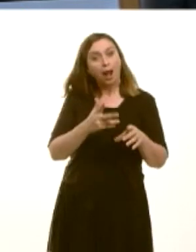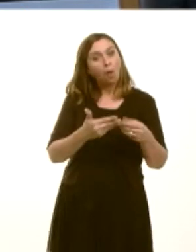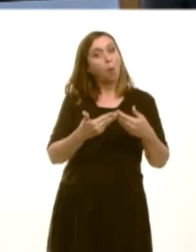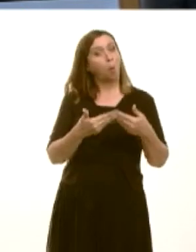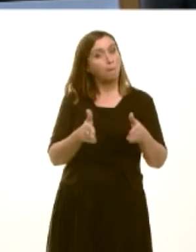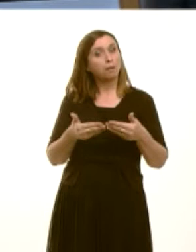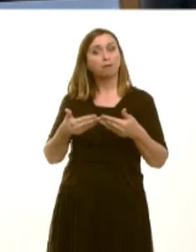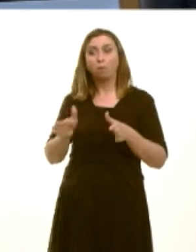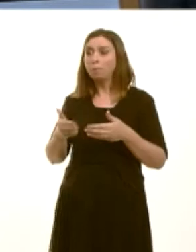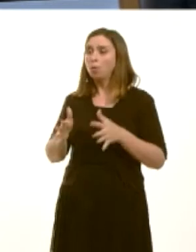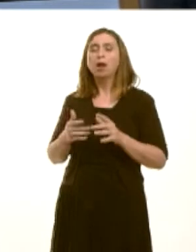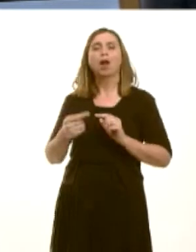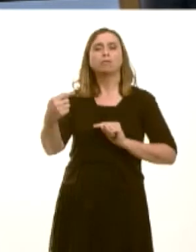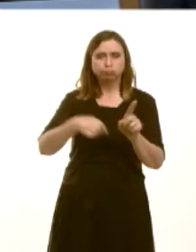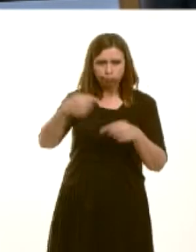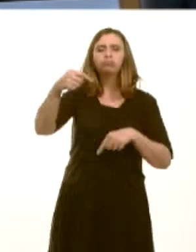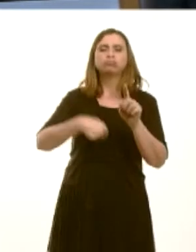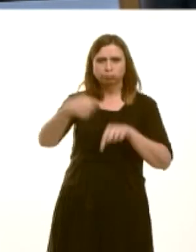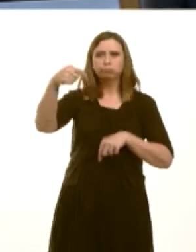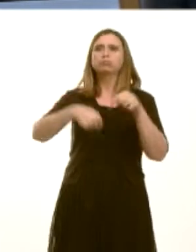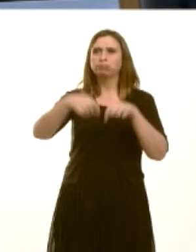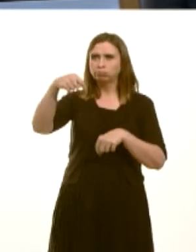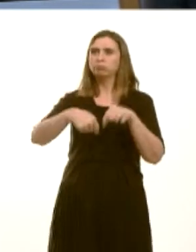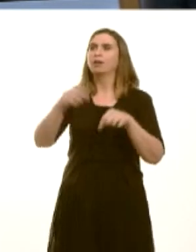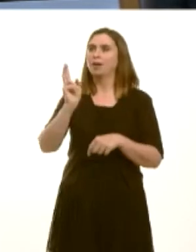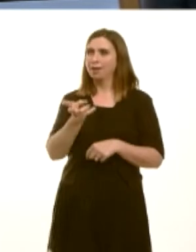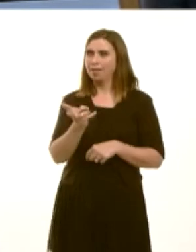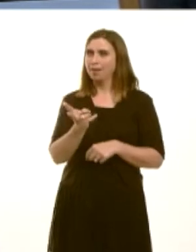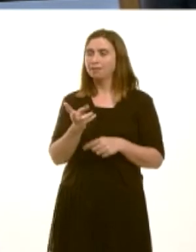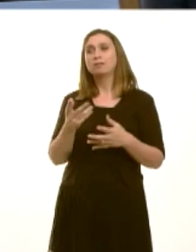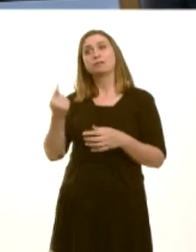wedi gweld llinellauín ailagor yn y de. Felly, i gymharu ‚ lle roeddem yn 1999, pan nad